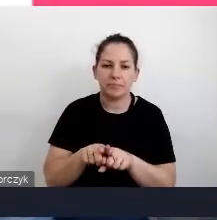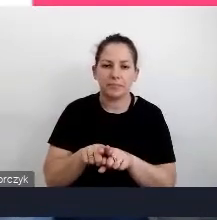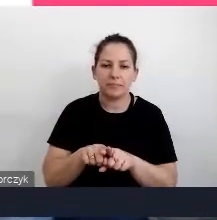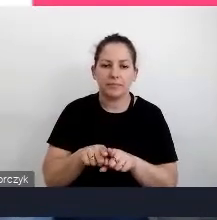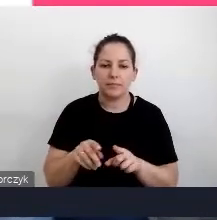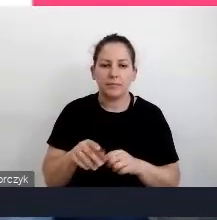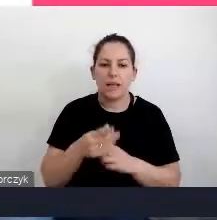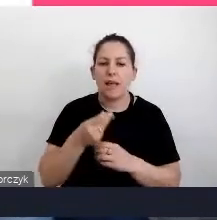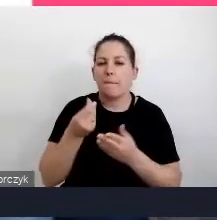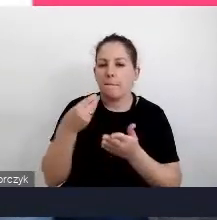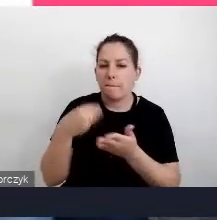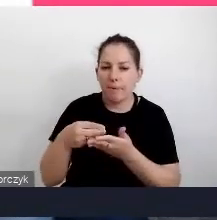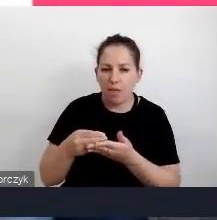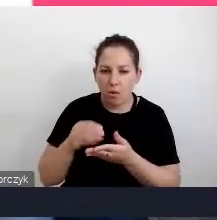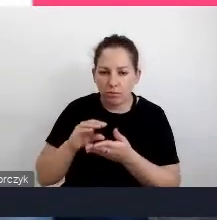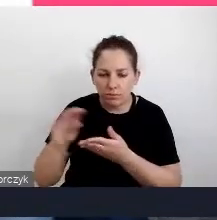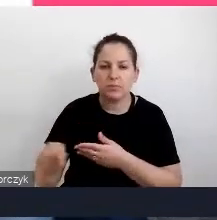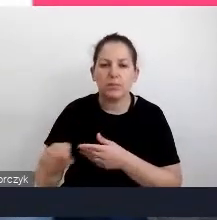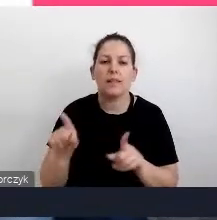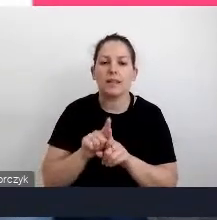jak i przede wszystkim dary, te niezbędne,